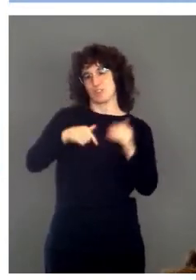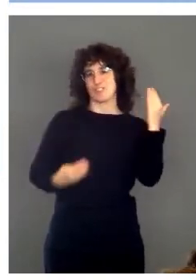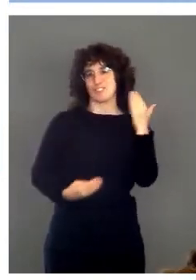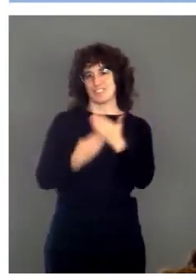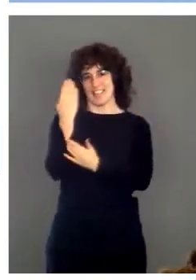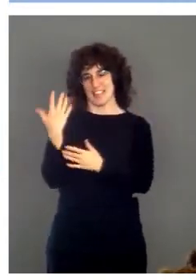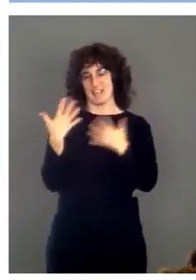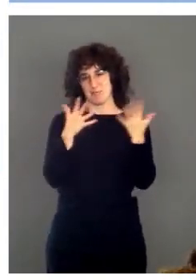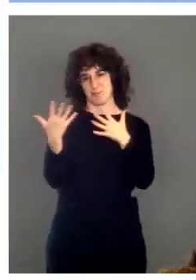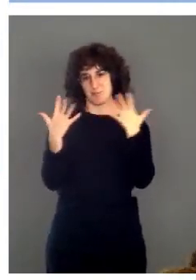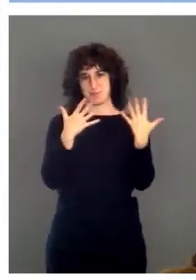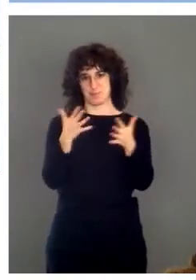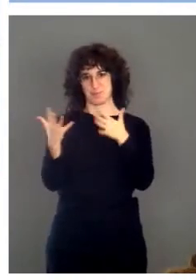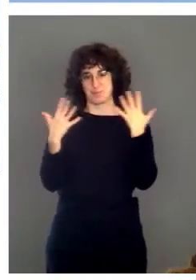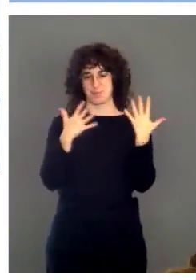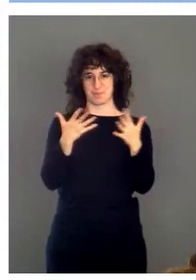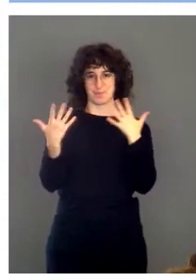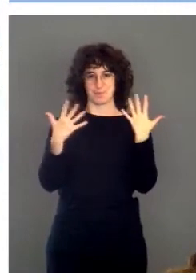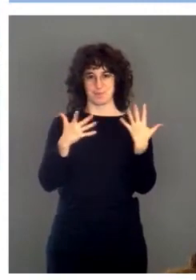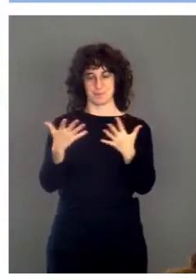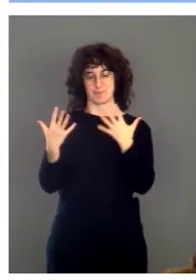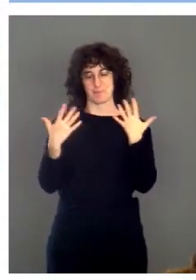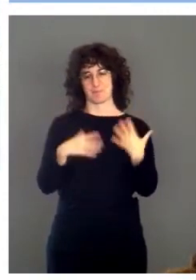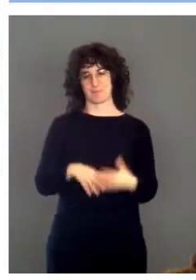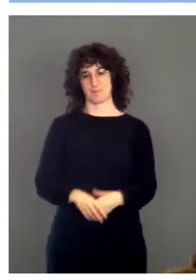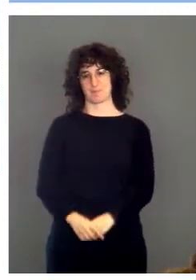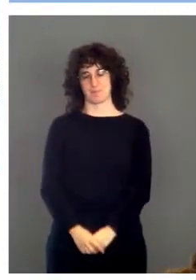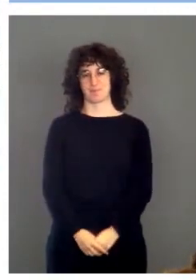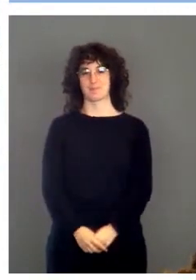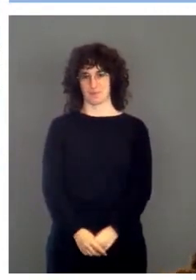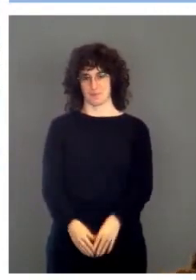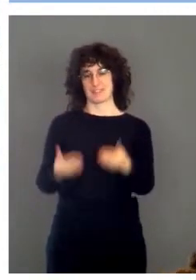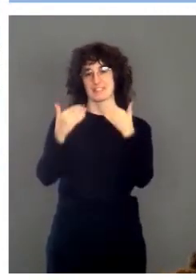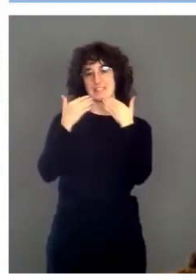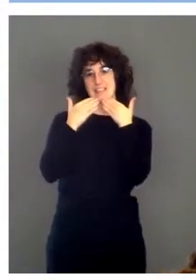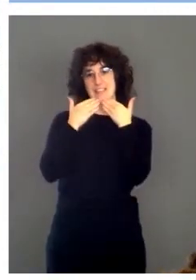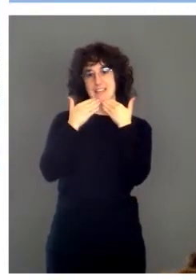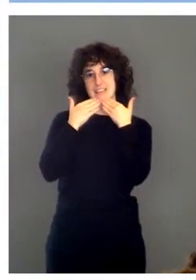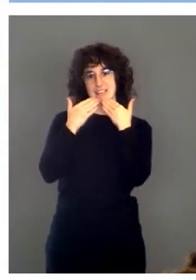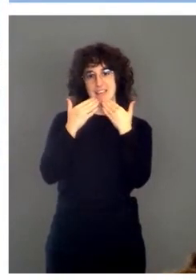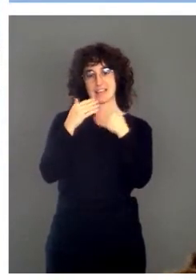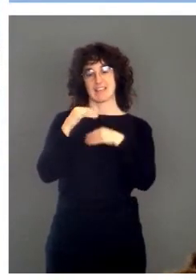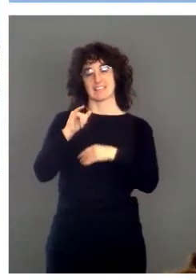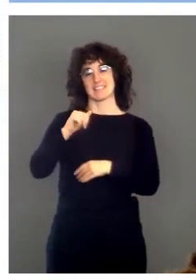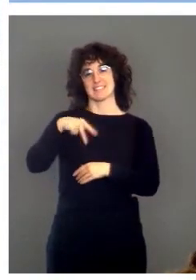Muchas gracias Iñaki Mendioroz